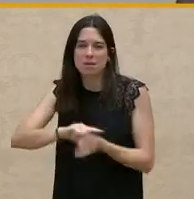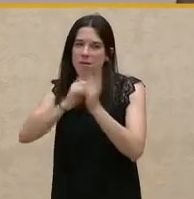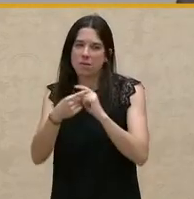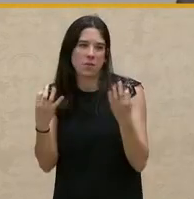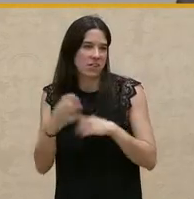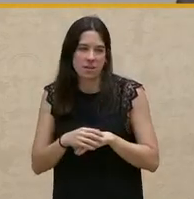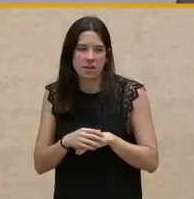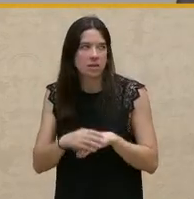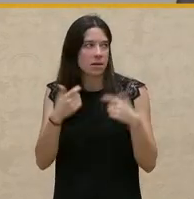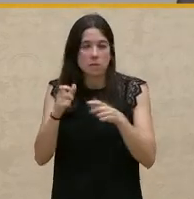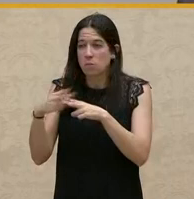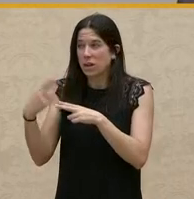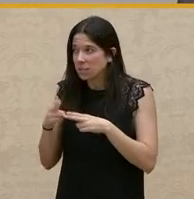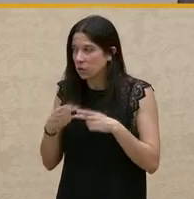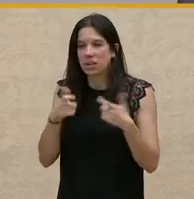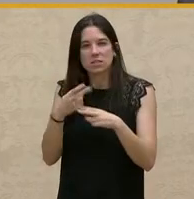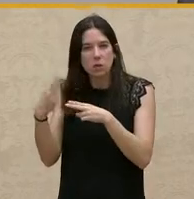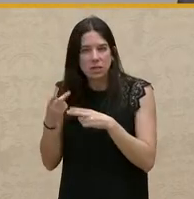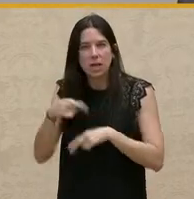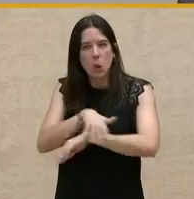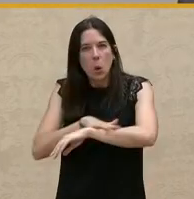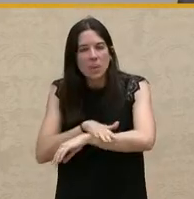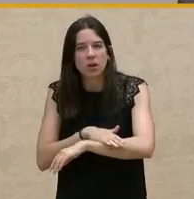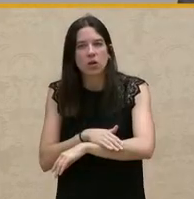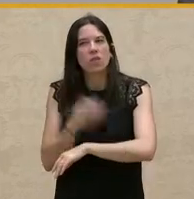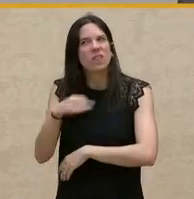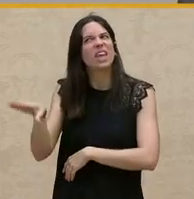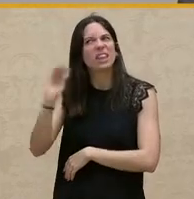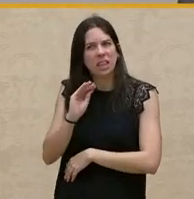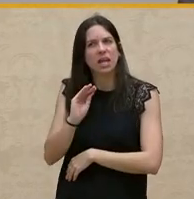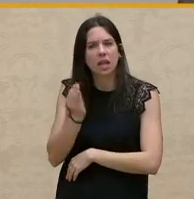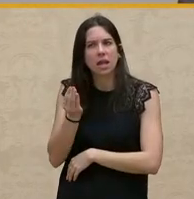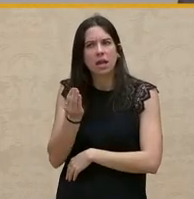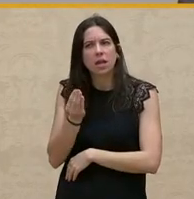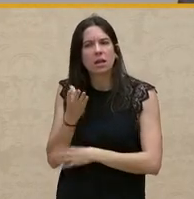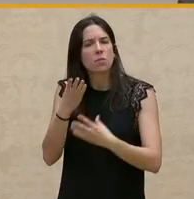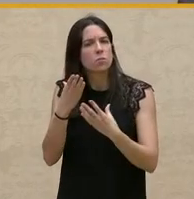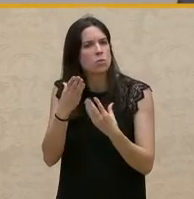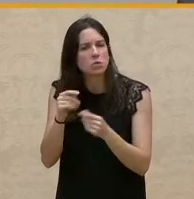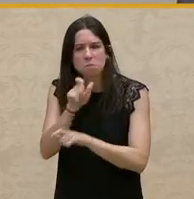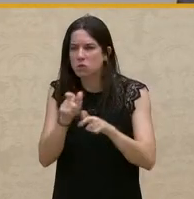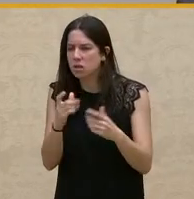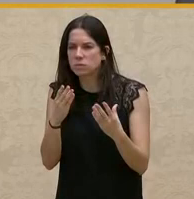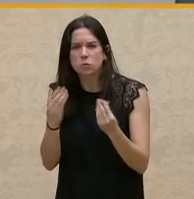la clase política y el Gobierno entienda que hay muchos interlocutores de la discapacidad,